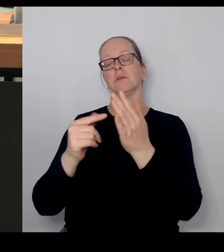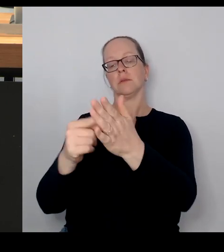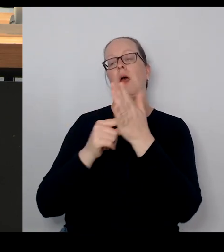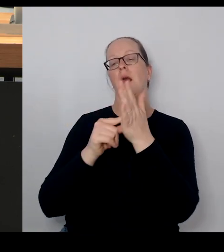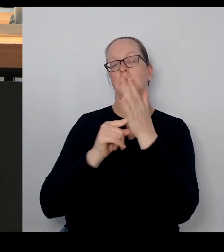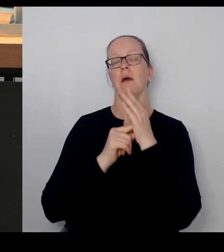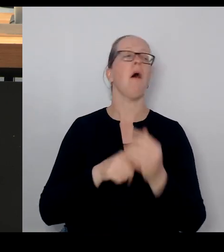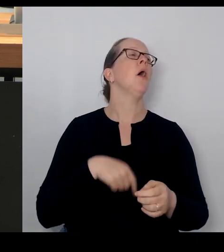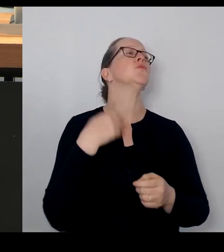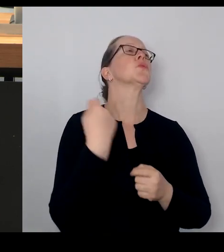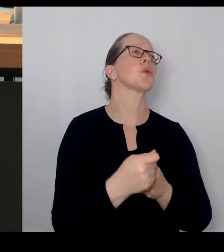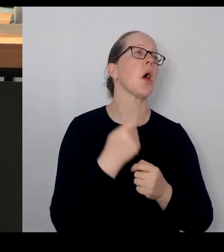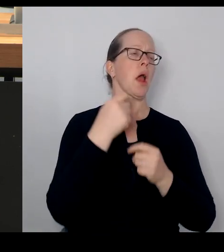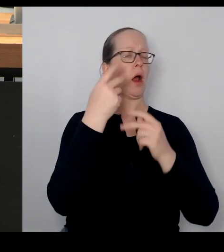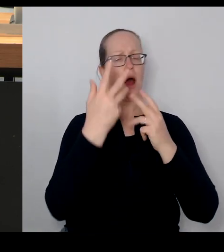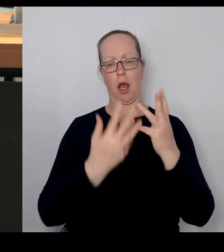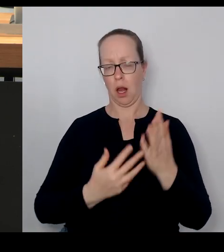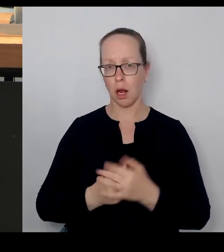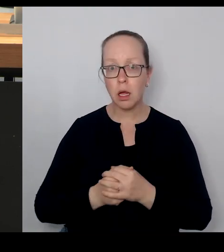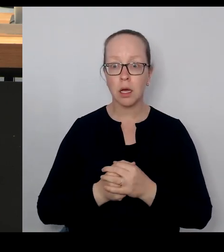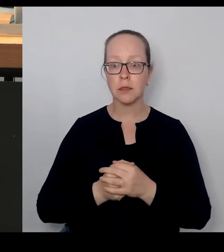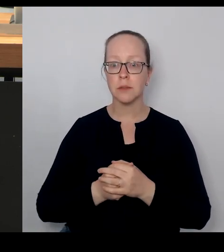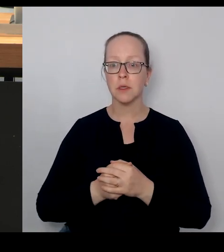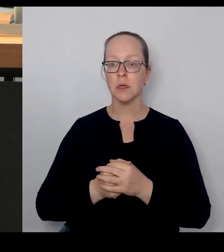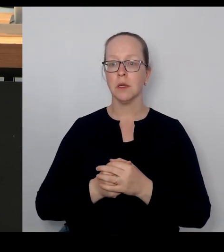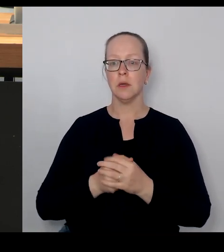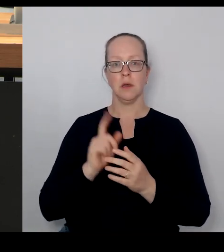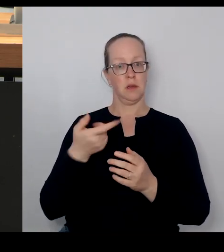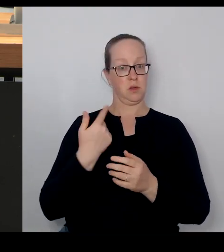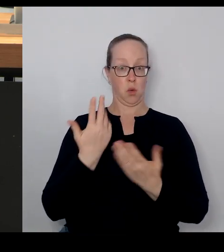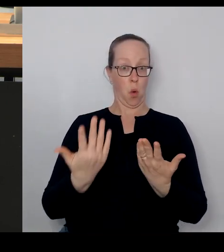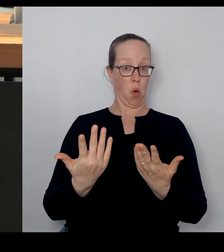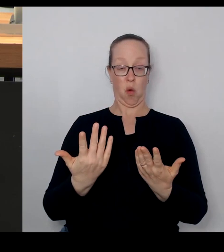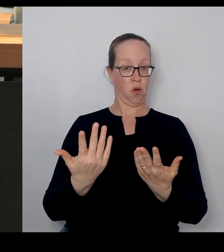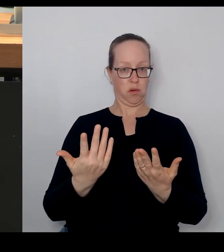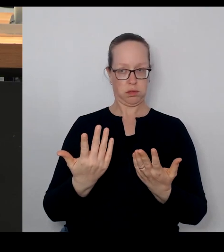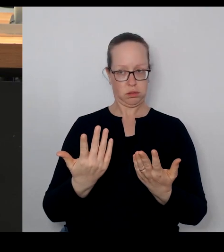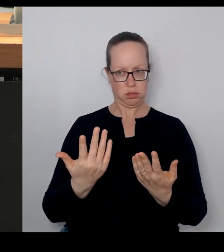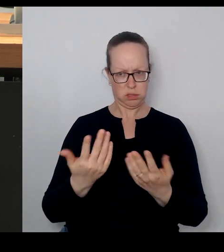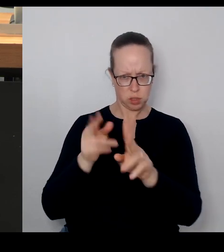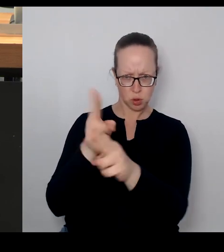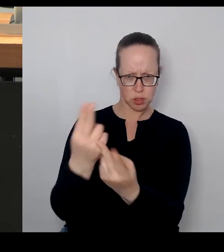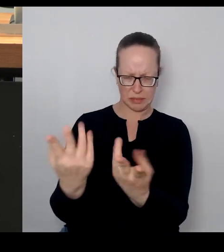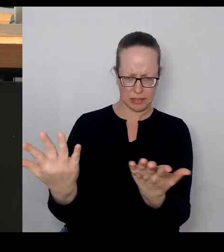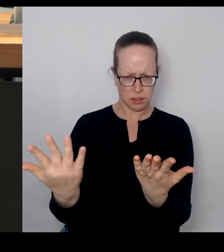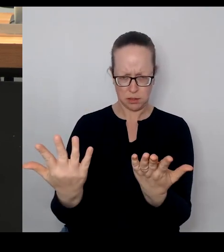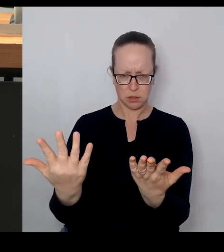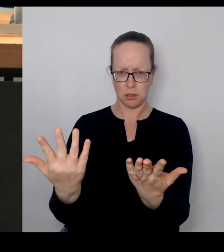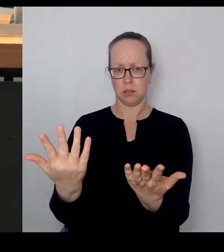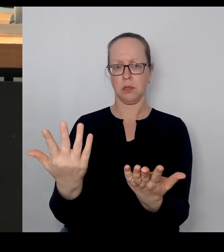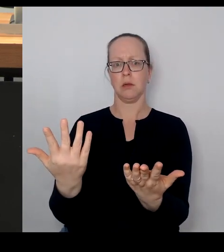Denn man kann doch nicht die Billigfirmen, die schlecht reinigen, die Aufträge nicht erbringen und deren Kosten zum Maßstab